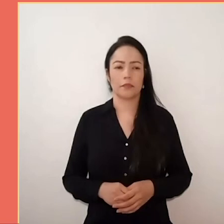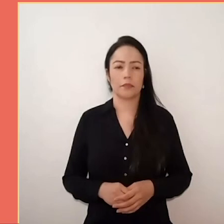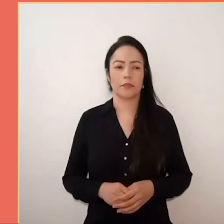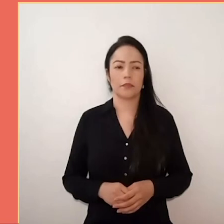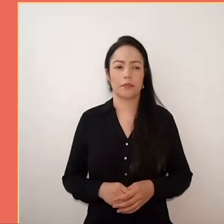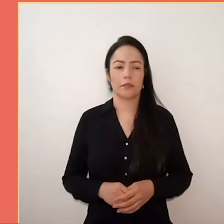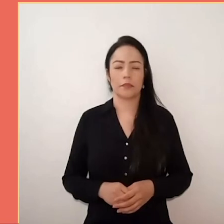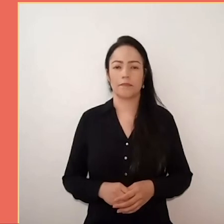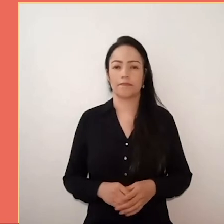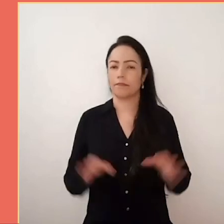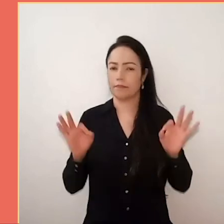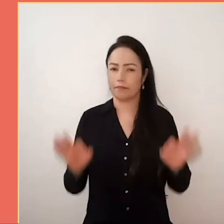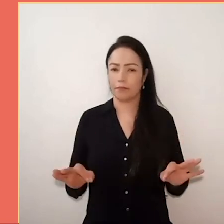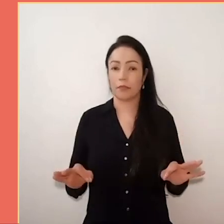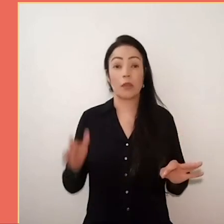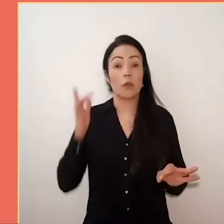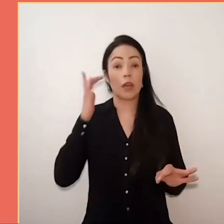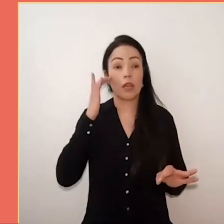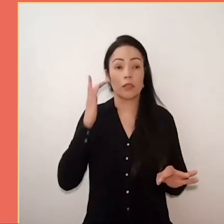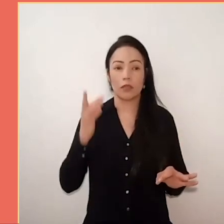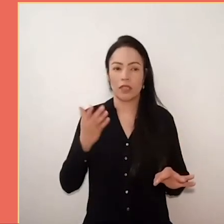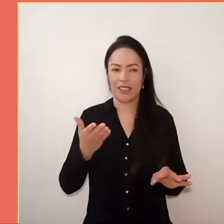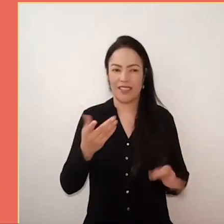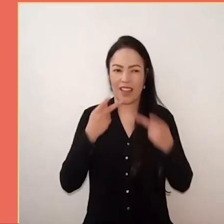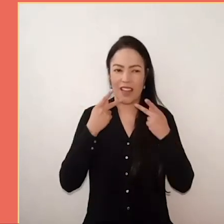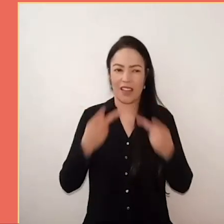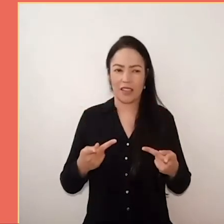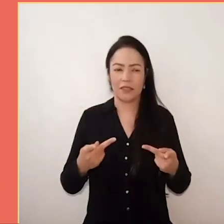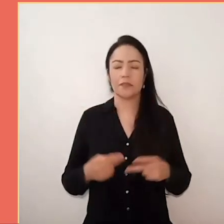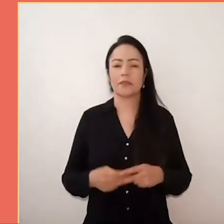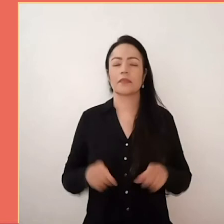Com certeza, eu acho que uma hora quando você estava falando… quando vocês estavam falando da escola transformadora